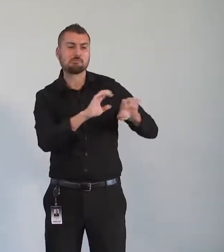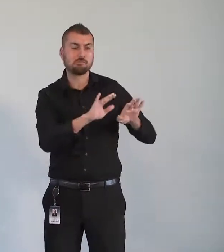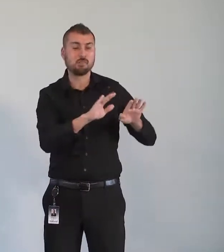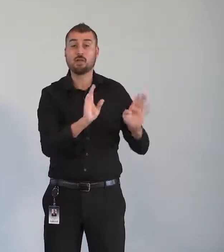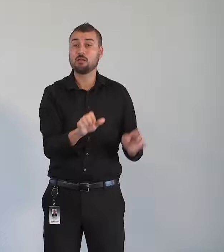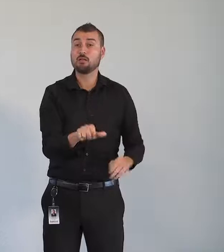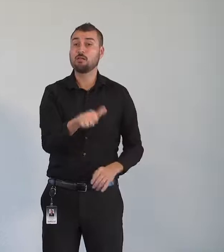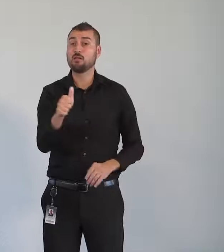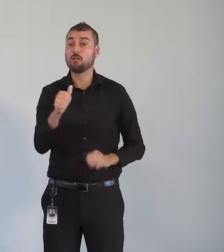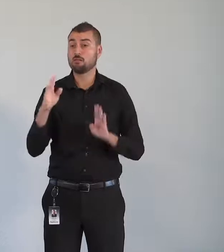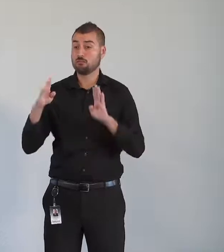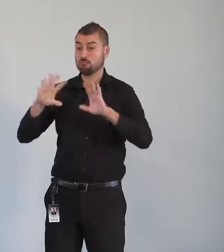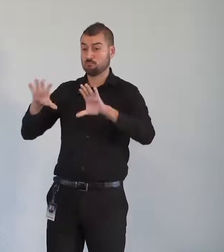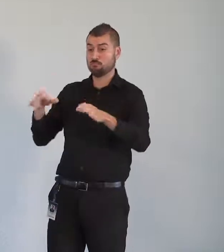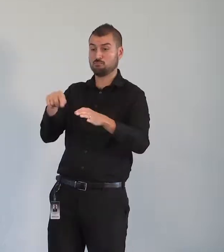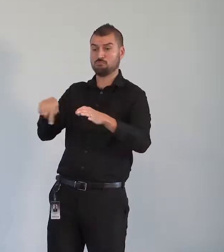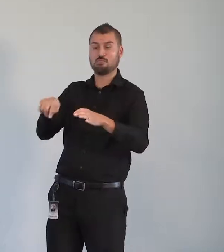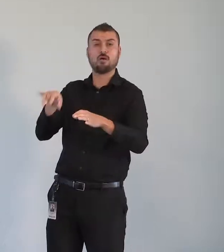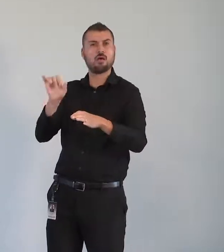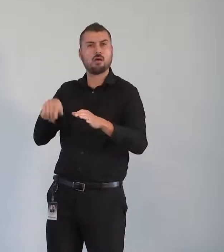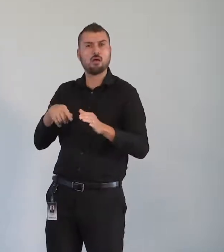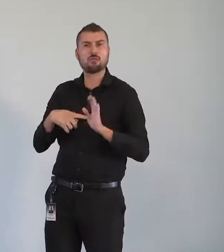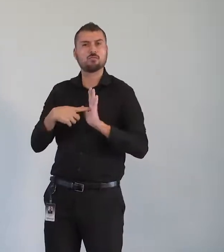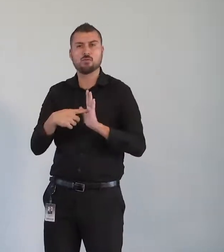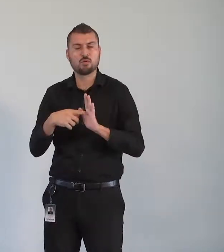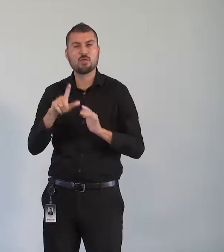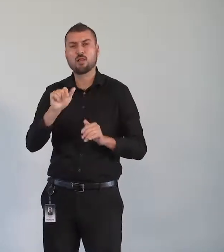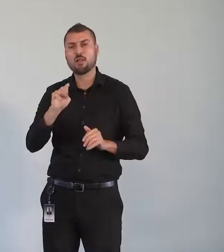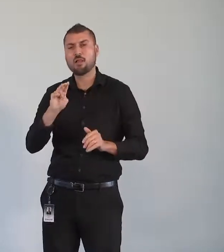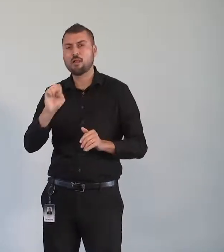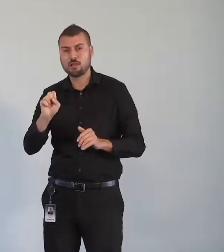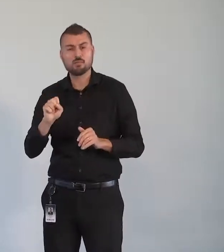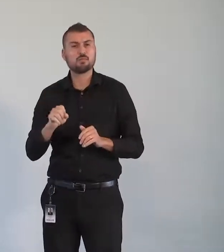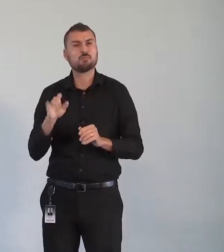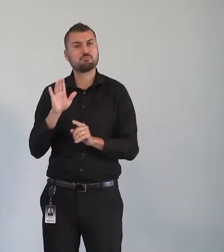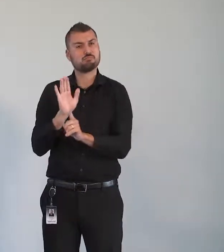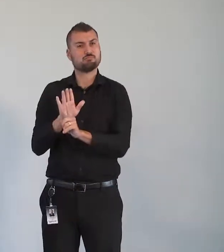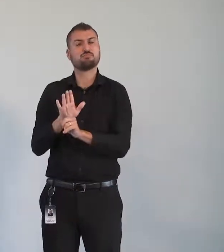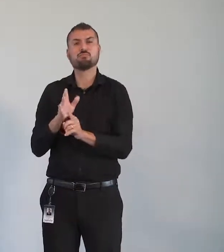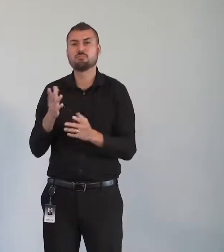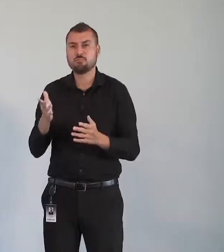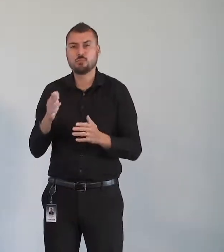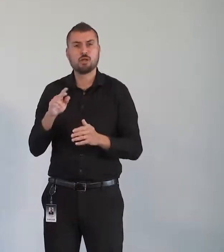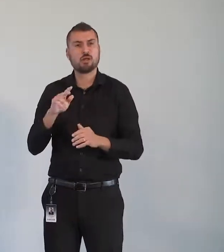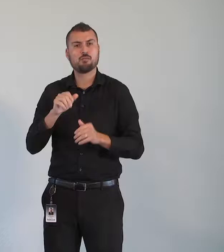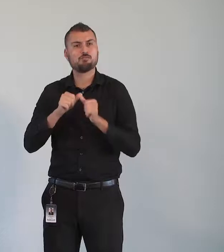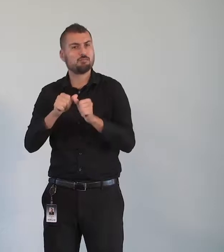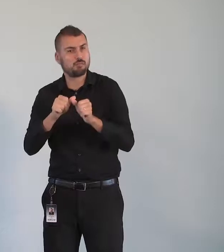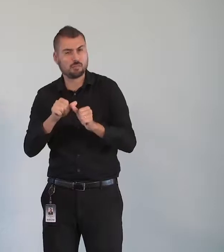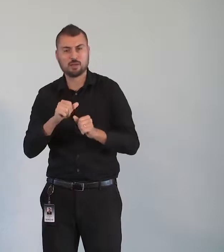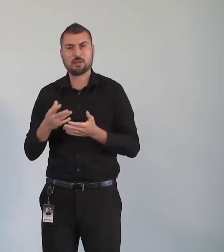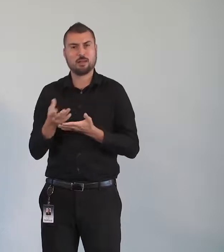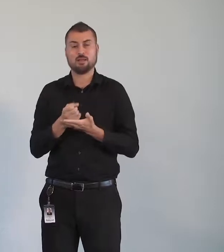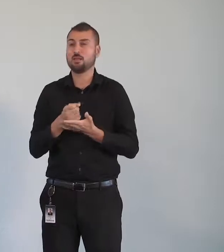mitad de la exposición presenta obras de la propia colección permanente de wham y Debo decir verdaderas gemas,